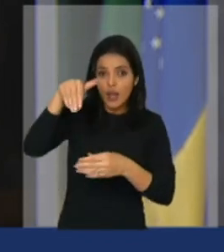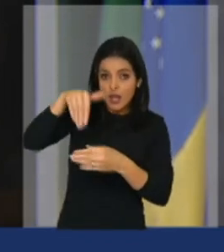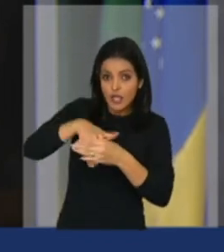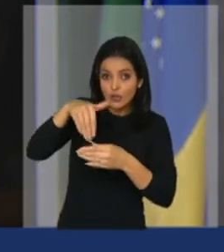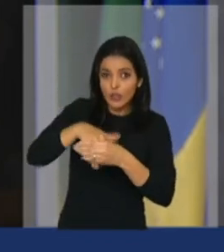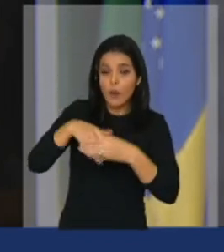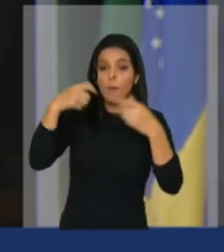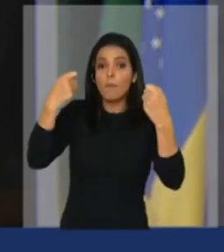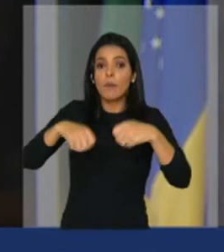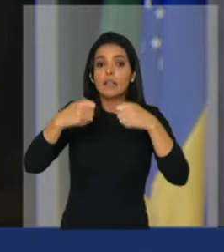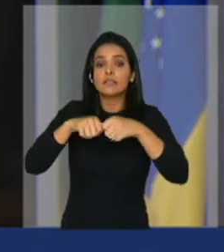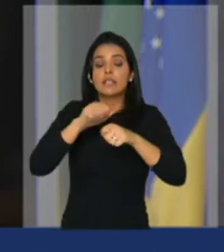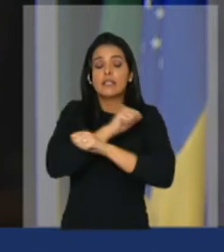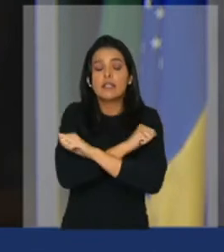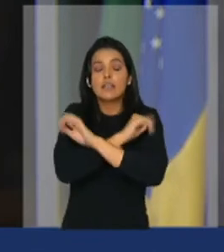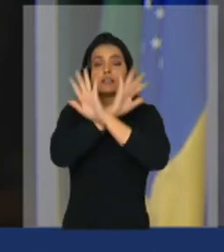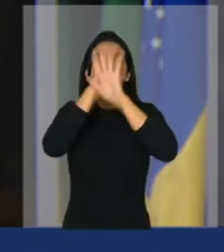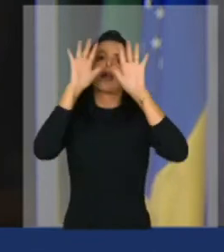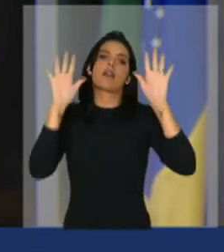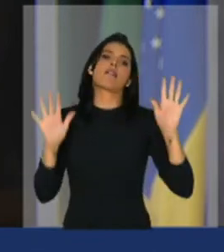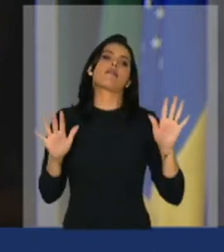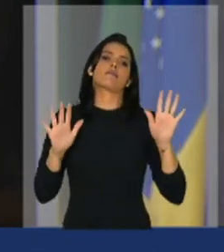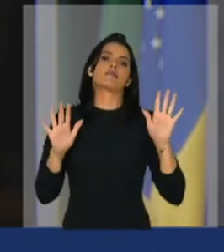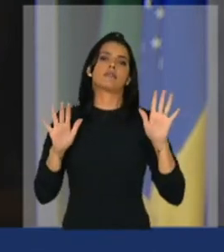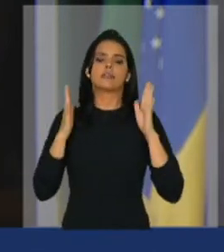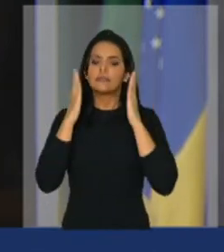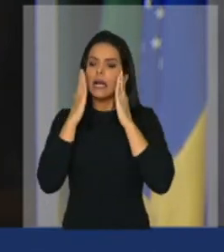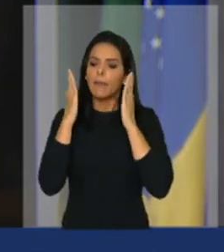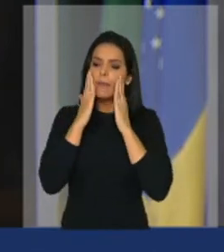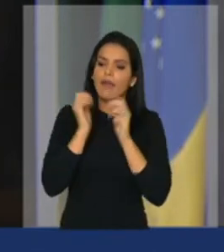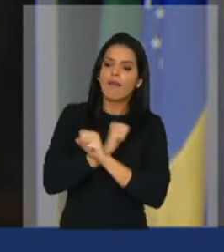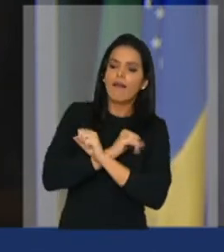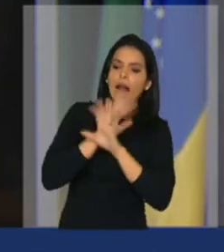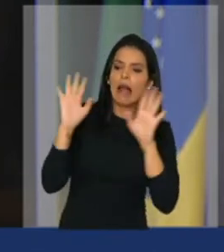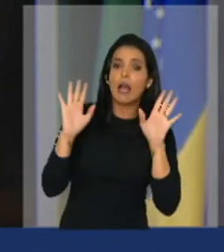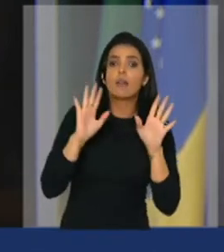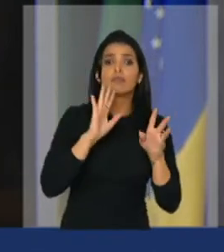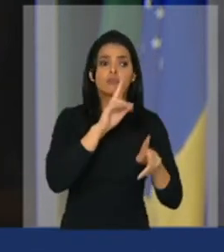ESTÁ PEDINDO NAS URNAS. NÃO É DESCONHECIDO DE NINGUÉM;